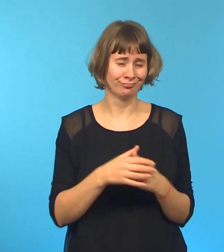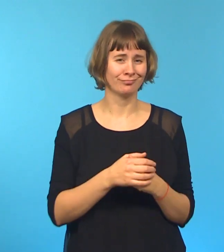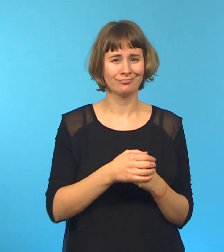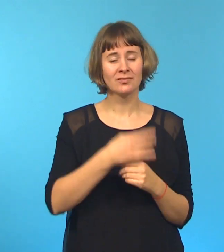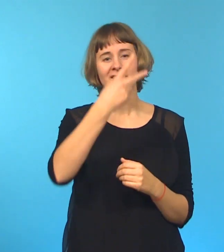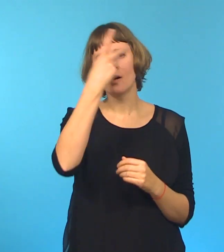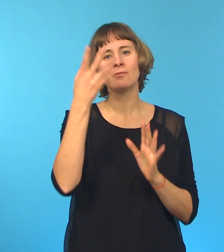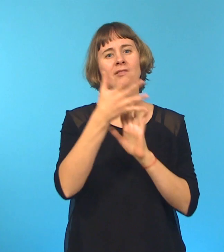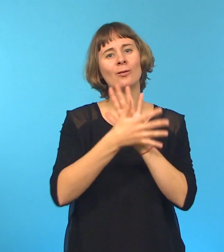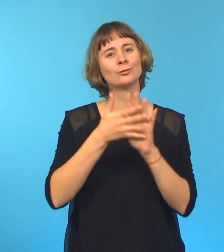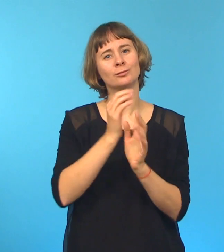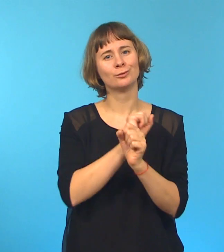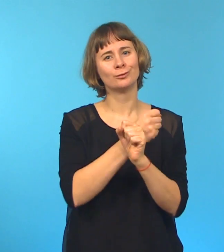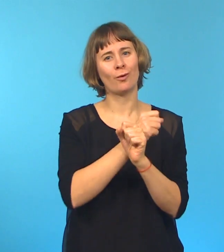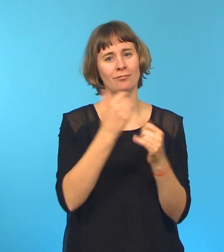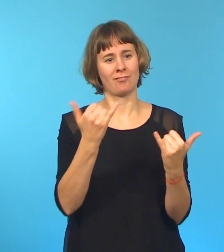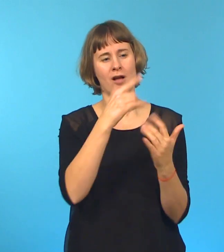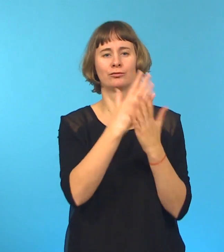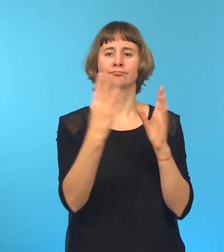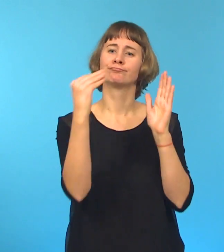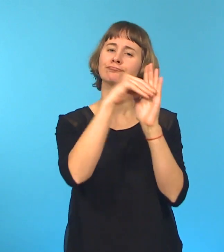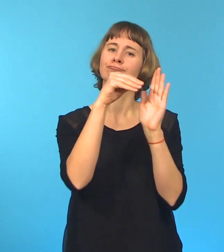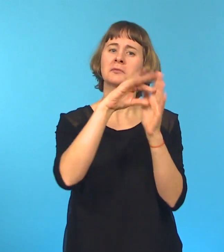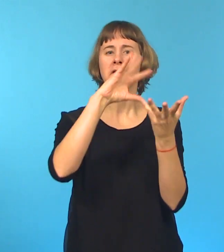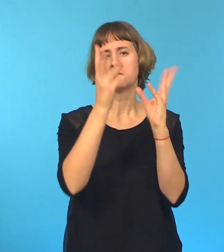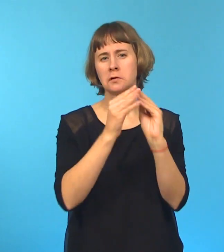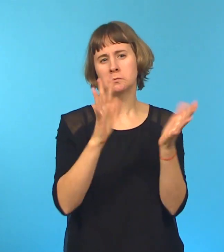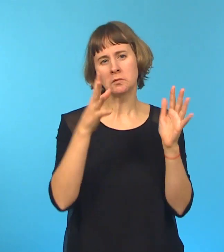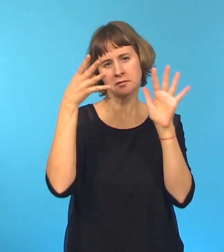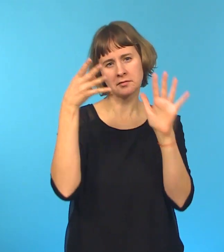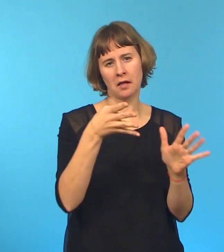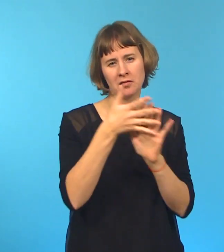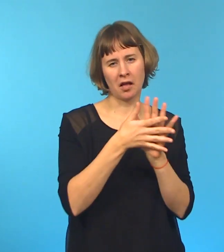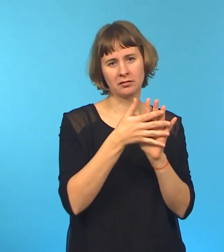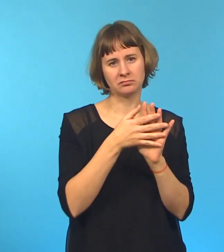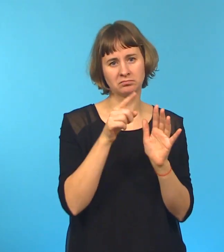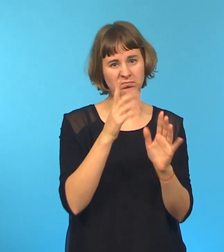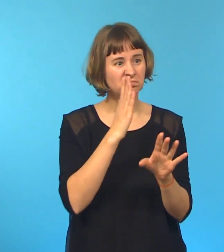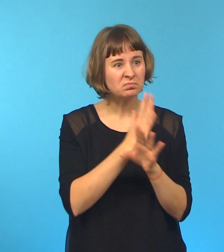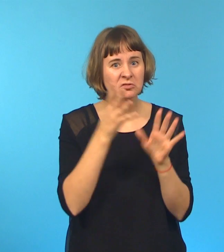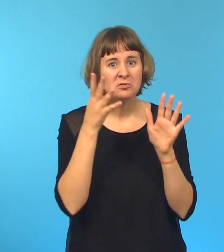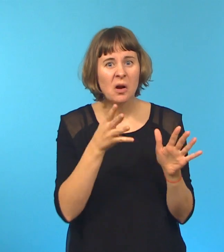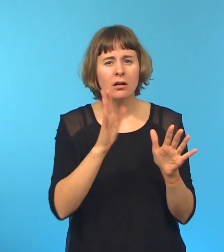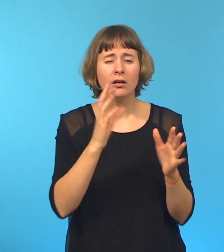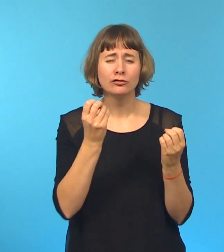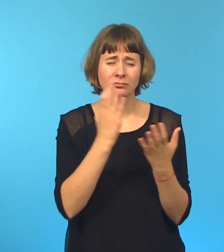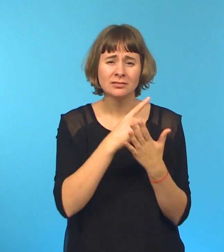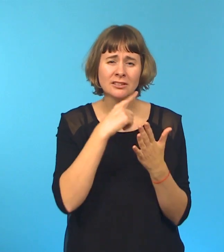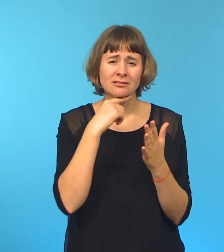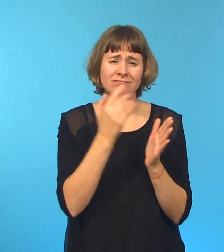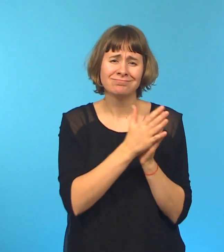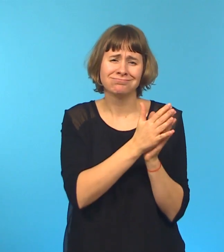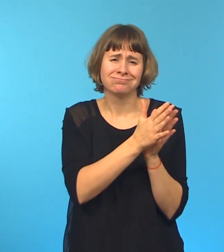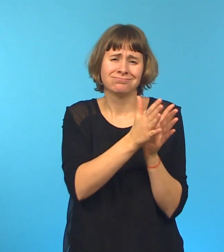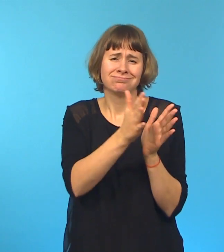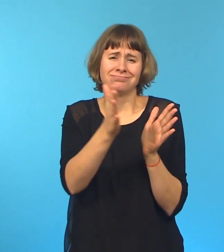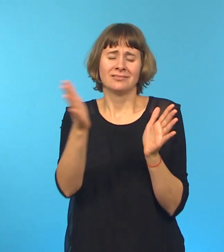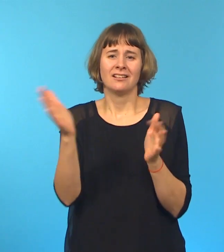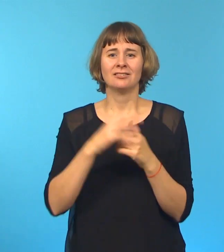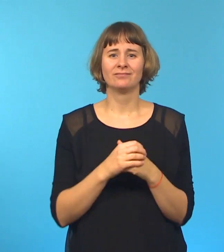Į lietuvių gestų kalbos žodyną dabar yra įtraukta apie 9000 gestų, tačiau jis visų gestų neapima.